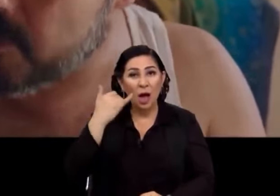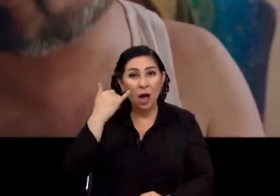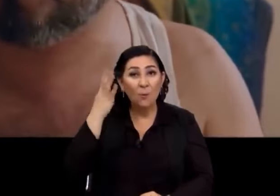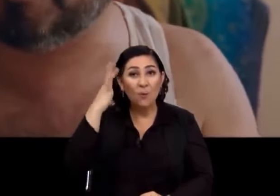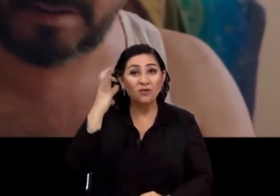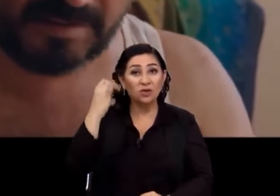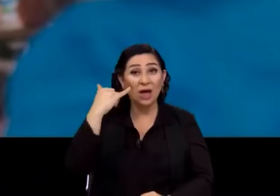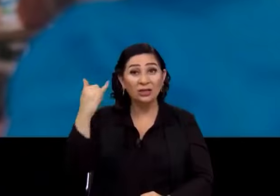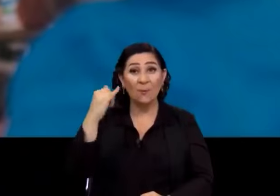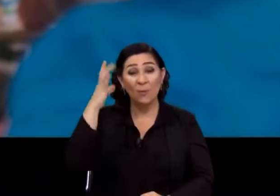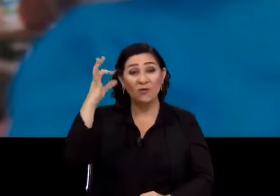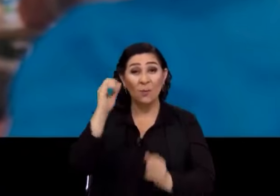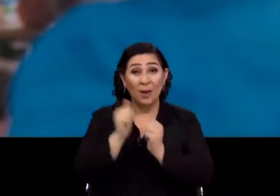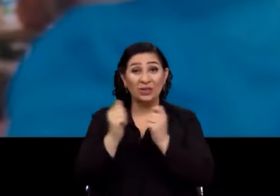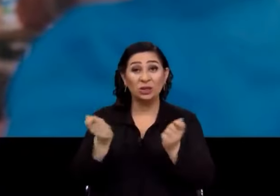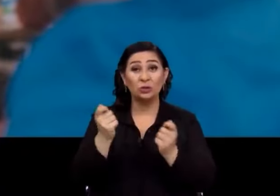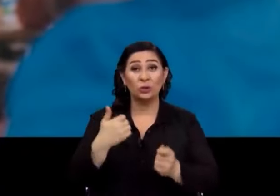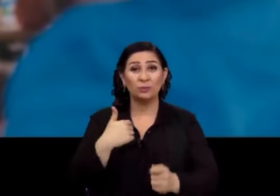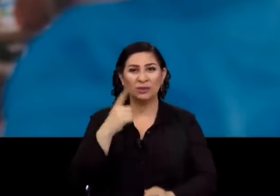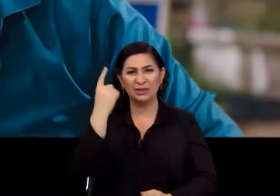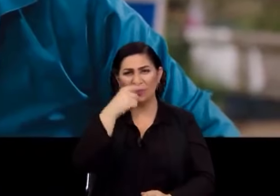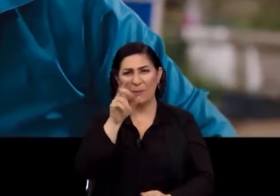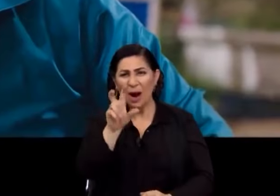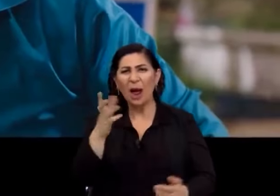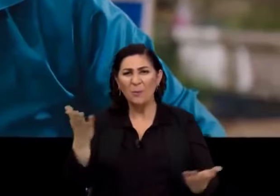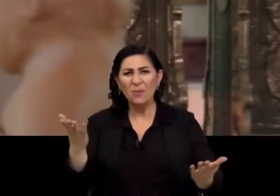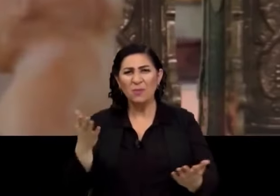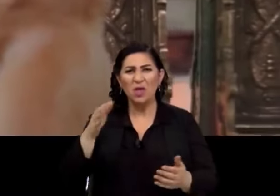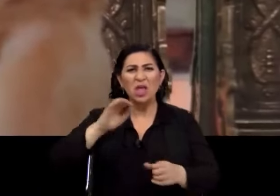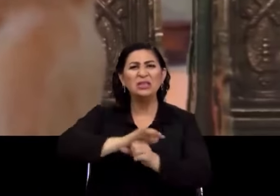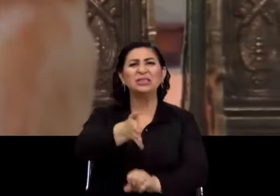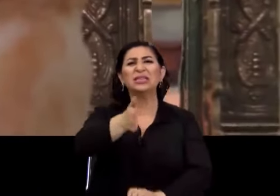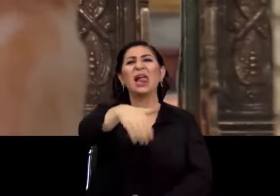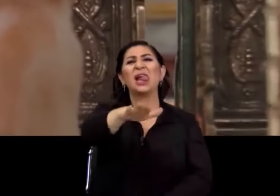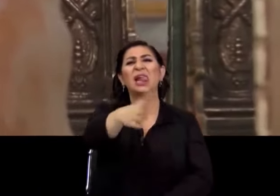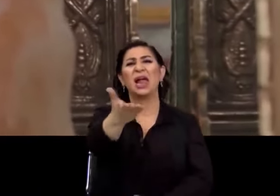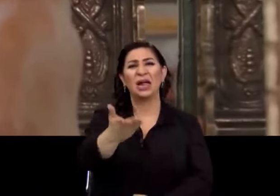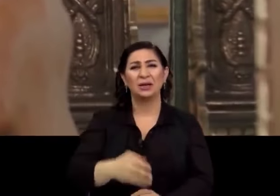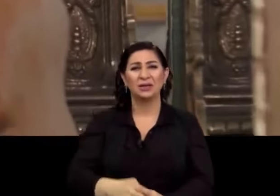beraber çalışıyorum artık Ay ben senin gibi bir tipe bakar mıyım be ezik